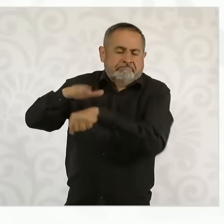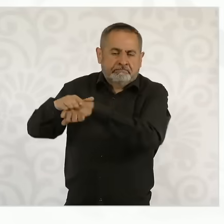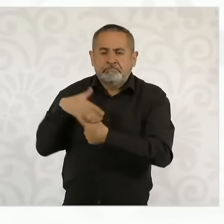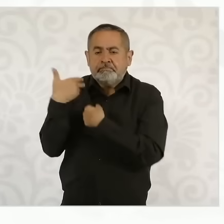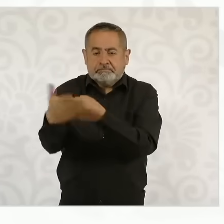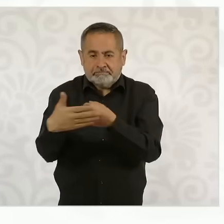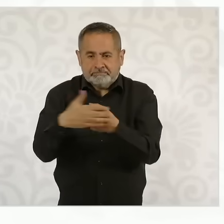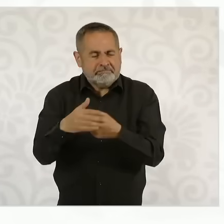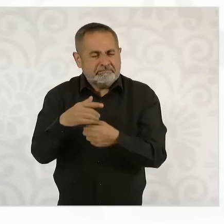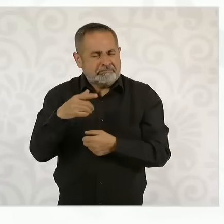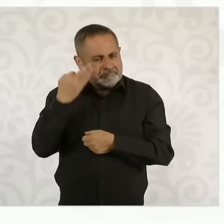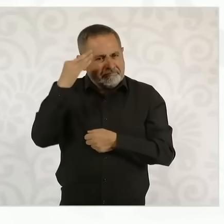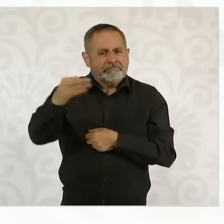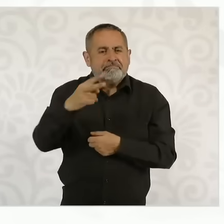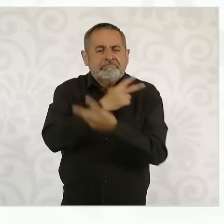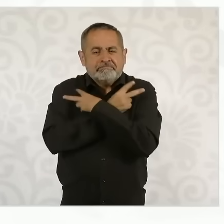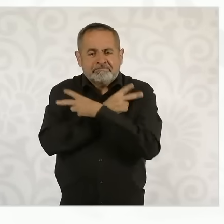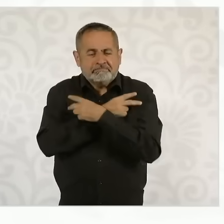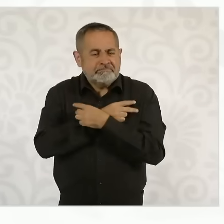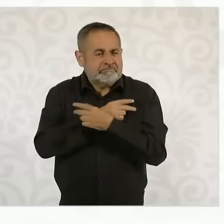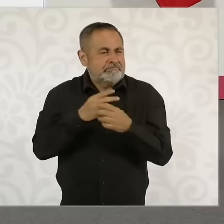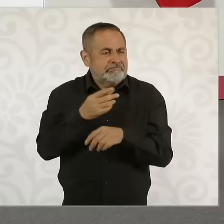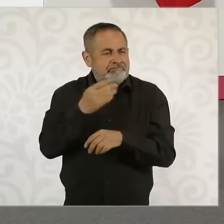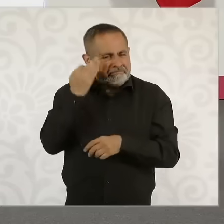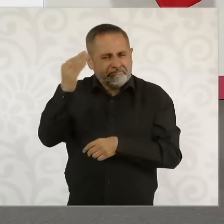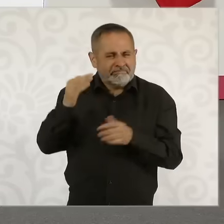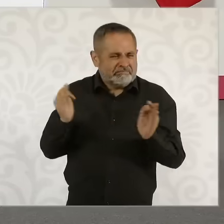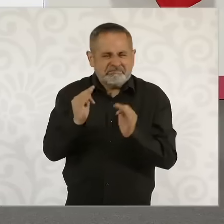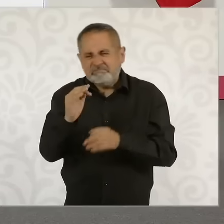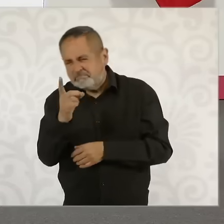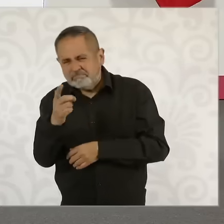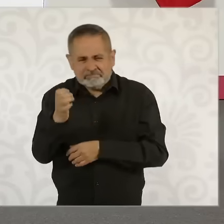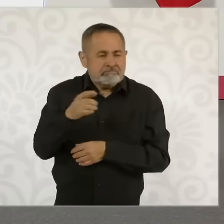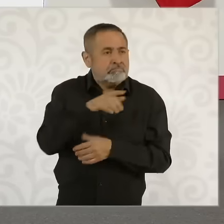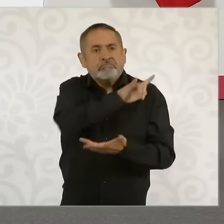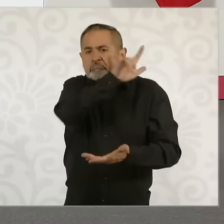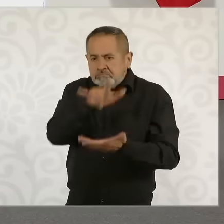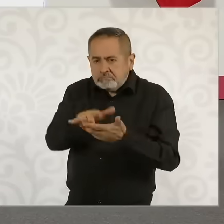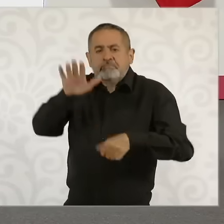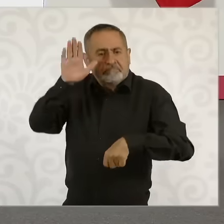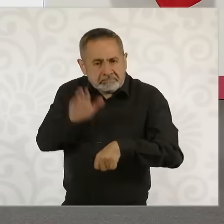mantengan estas cuatro líneas trabajando con los tres destinos nacionales y se agreguen a